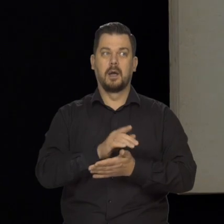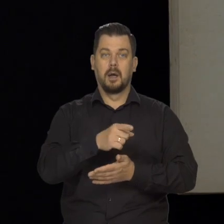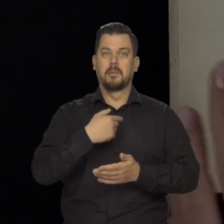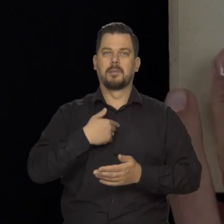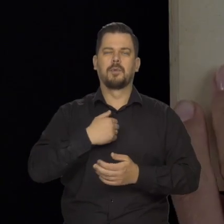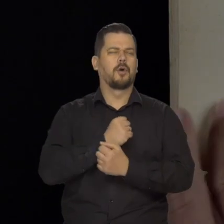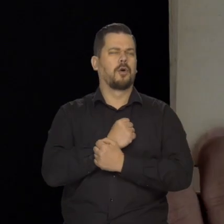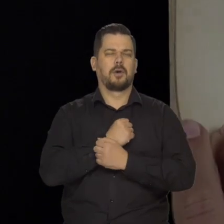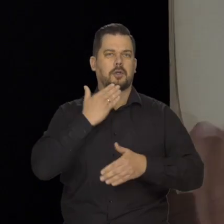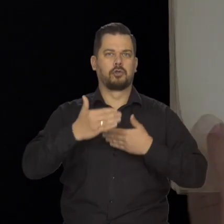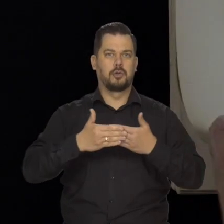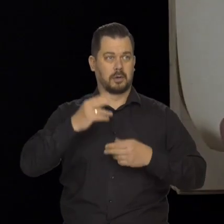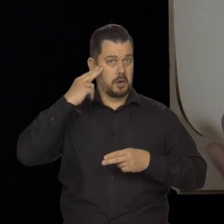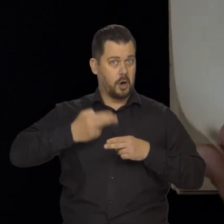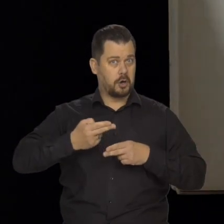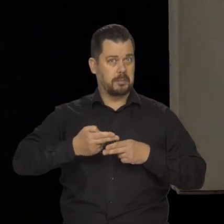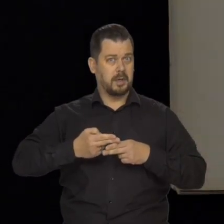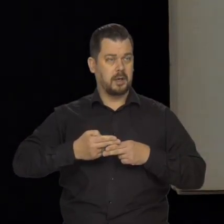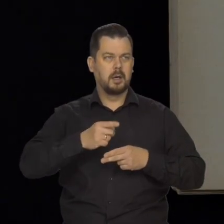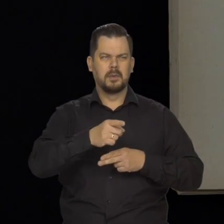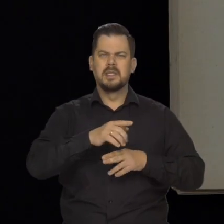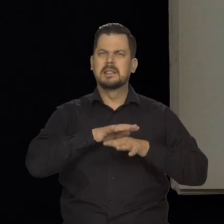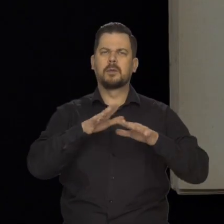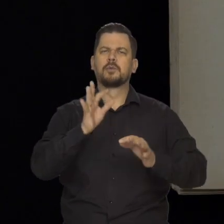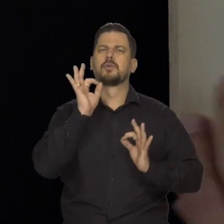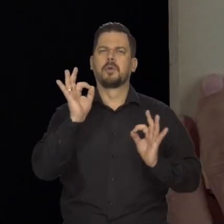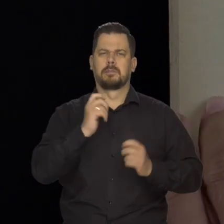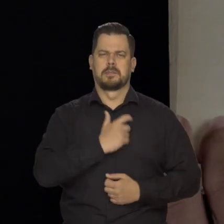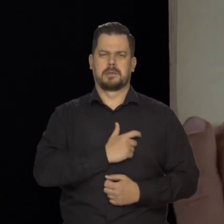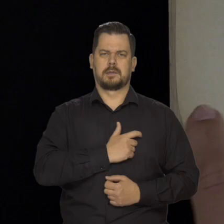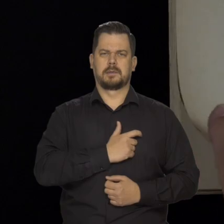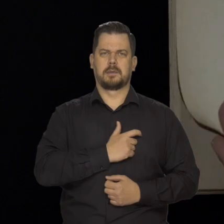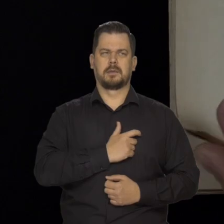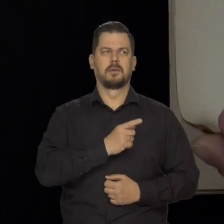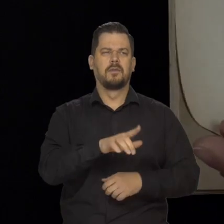Z początku choroba ukochanej żony mojego przyjaciela polegała na zbyt wielkiej dobroci.